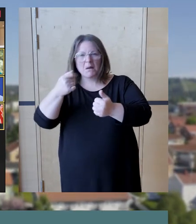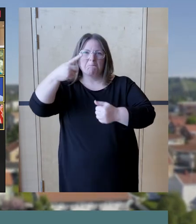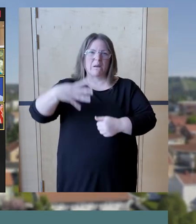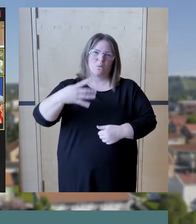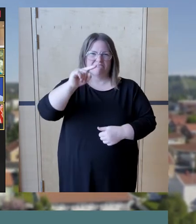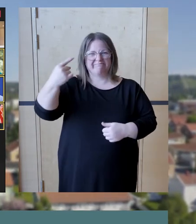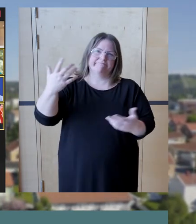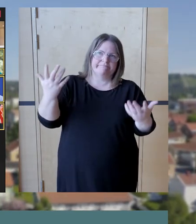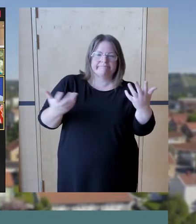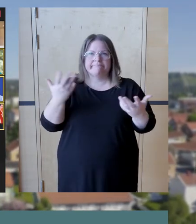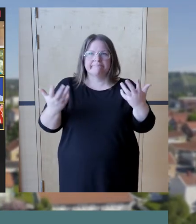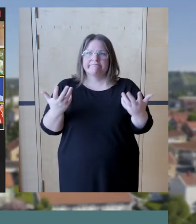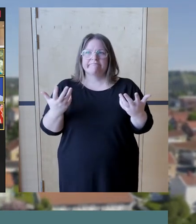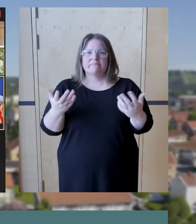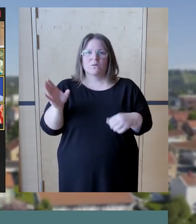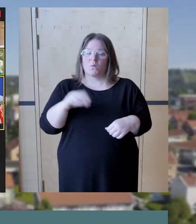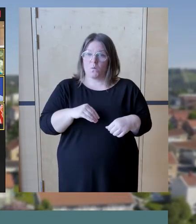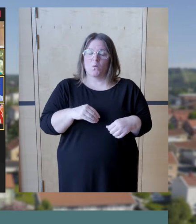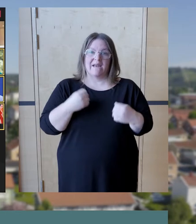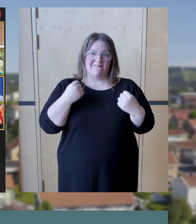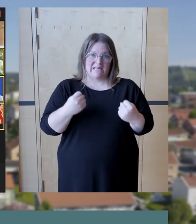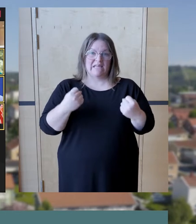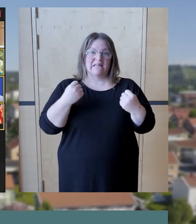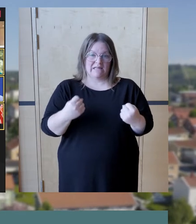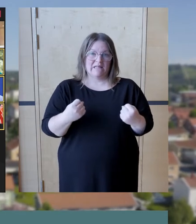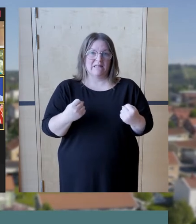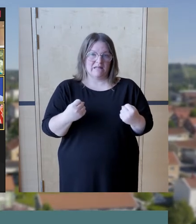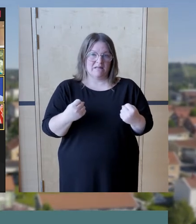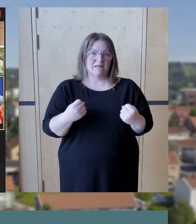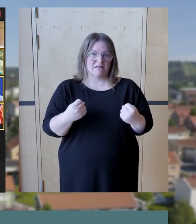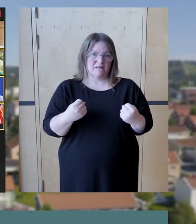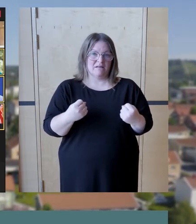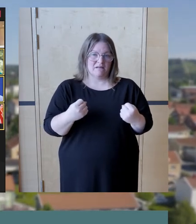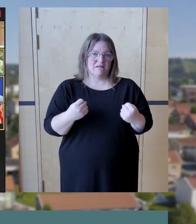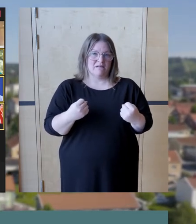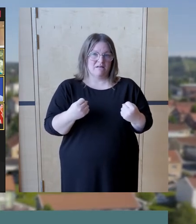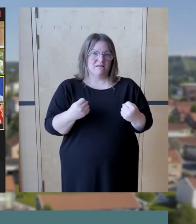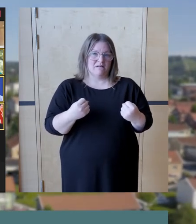Då är det viktigt att att boendeplatser bygge att behovet och efterfrågan finns på dem